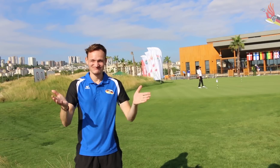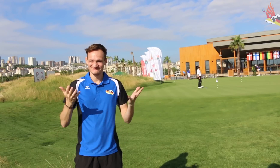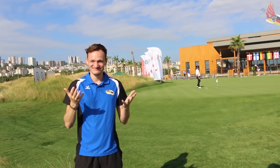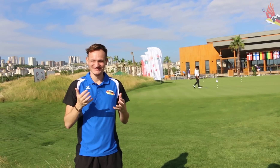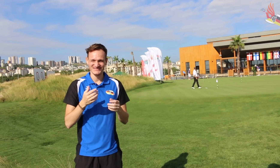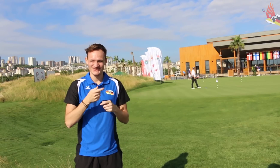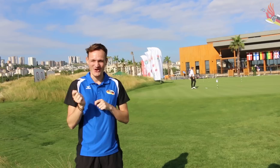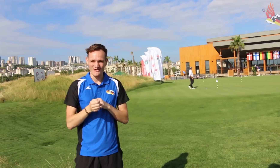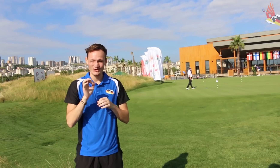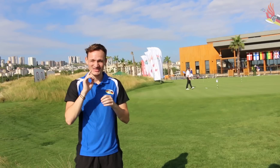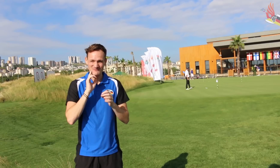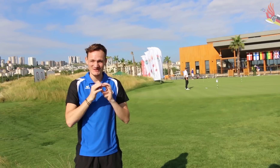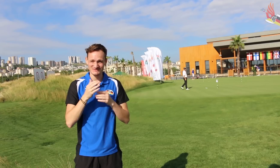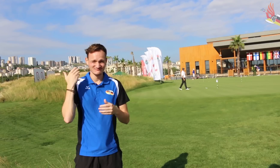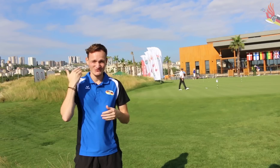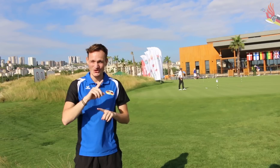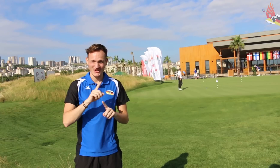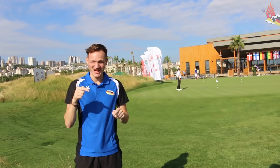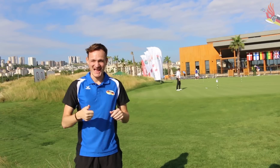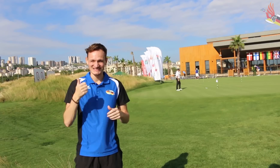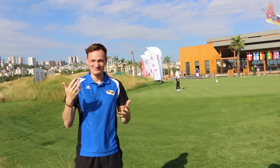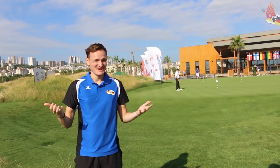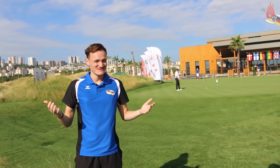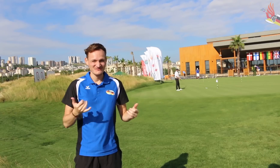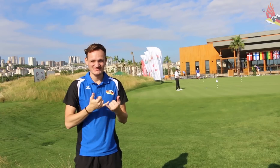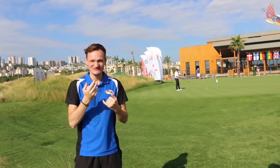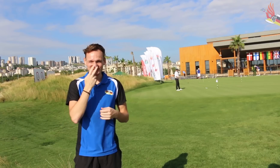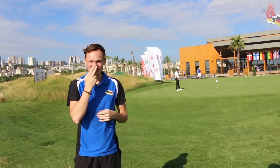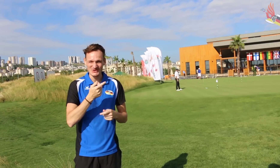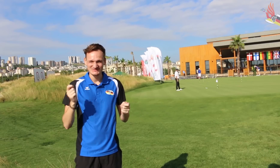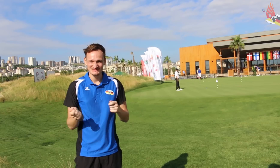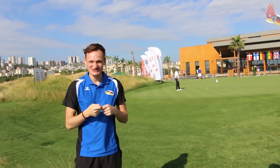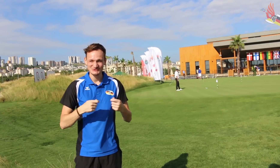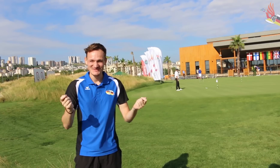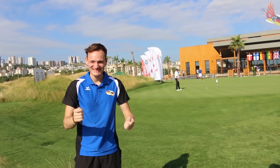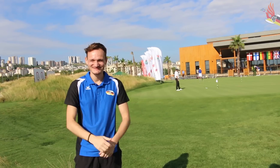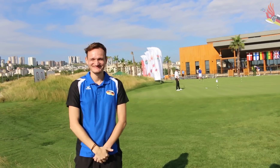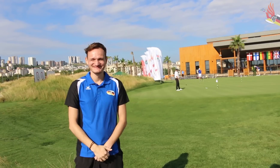Golf ist zum ersten Mal als Sportart bei den Deaflympics vertreten. Wir sind schon ganz gespannt auf die Resultate.